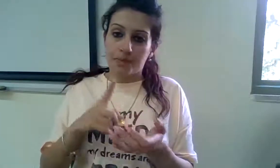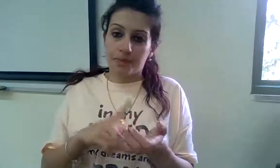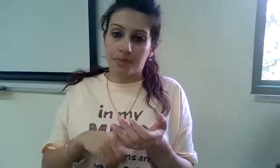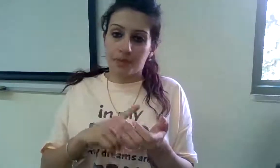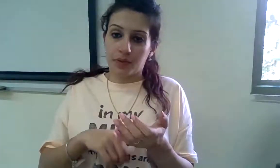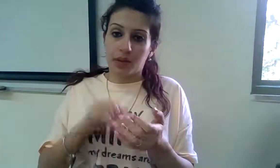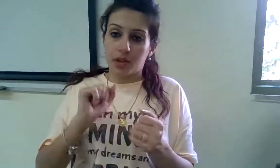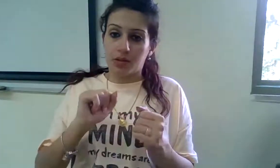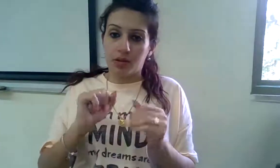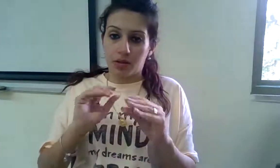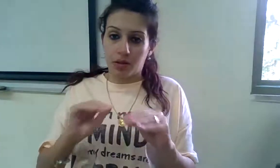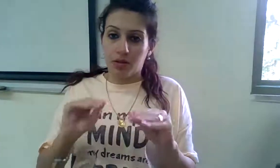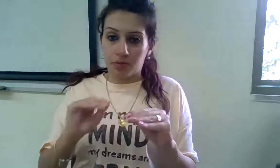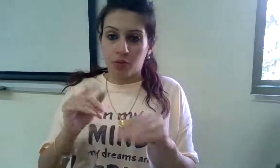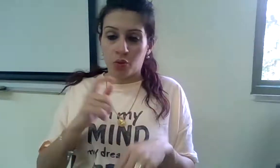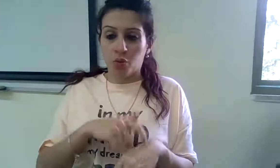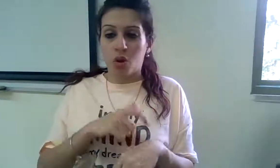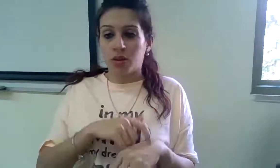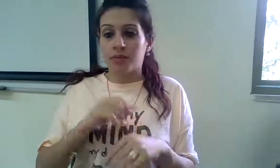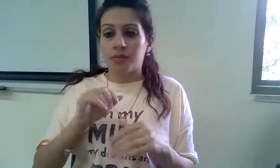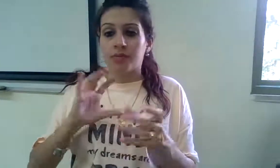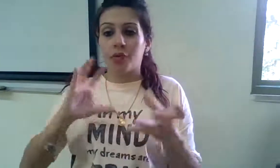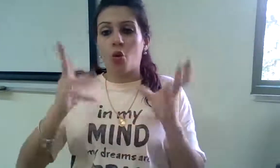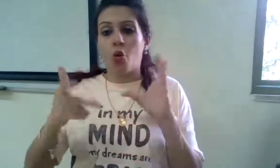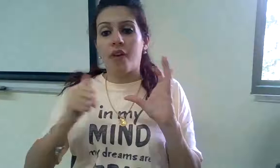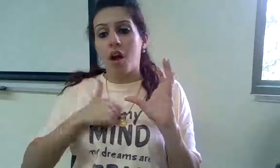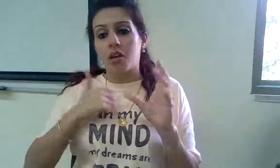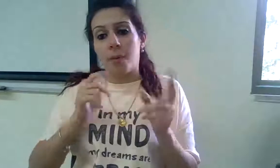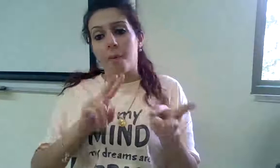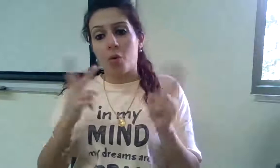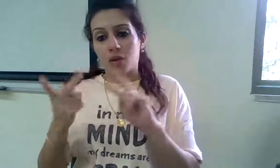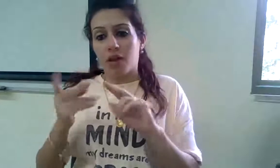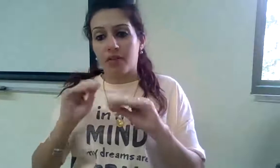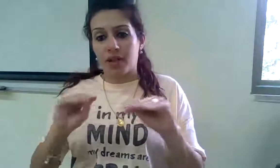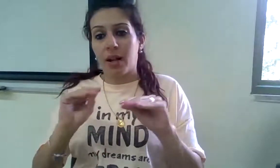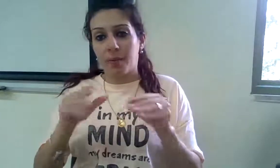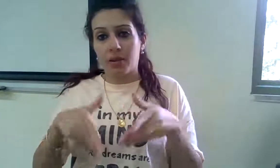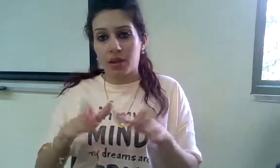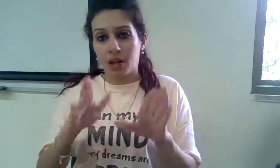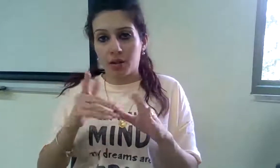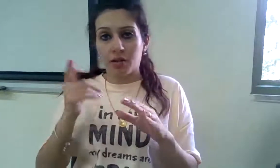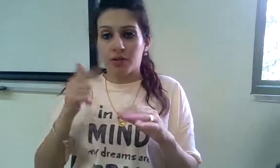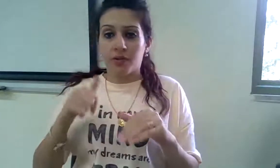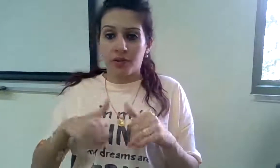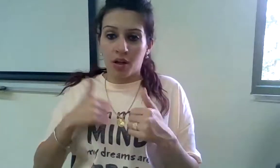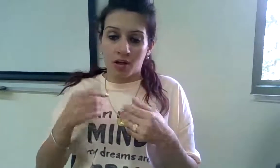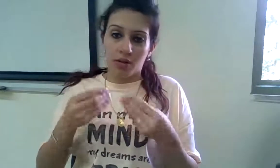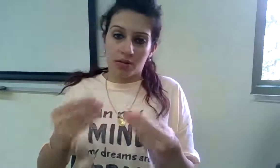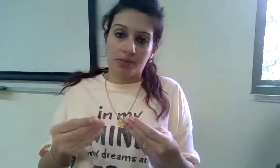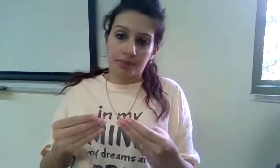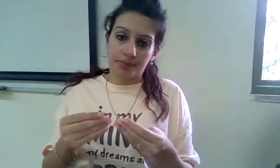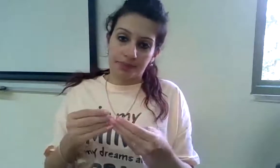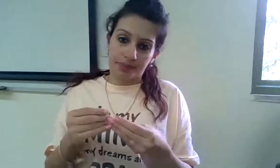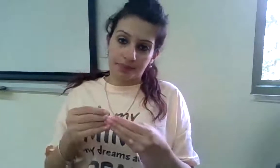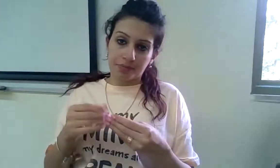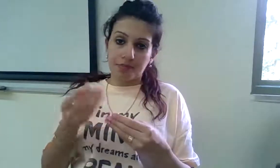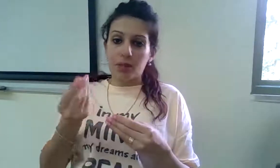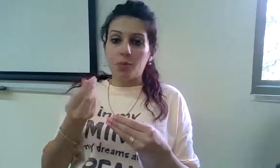من المشاركين بورشة العمل الذين يودون مشاركة تجربتهم أيضا.